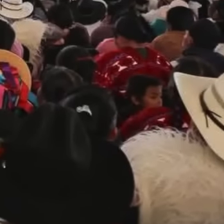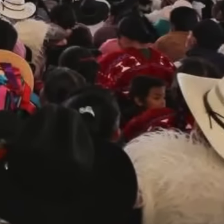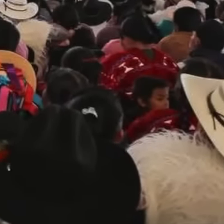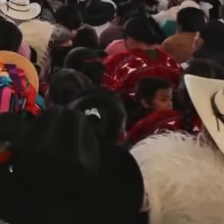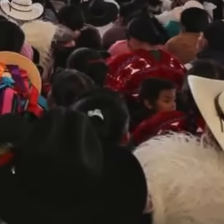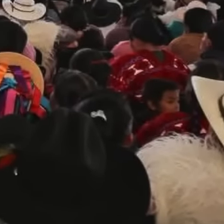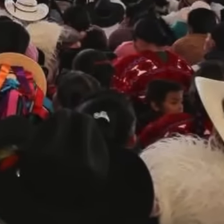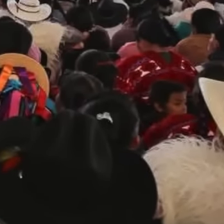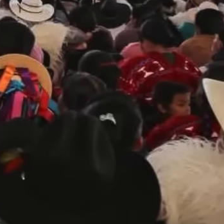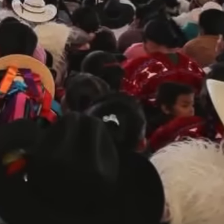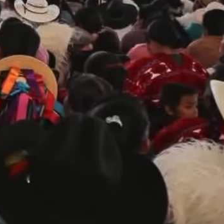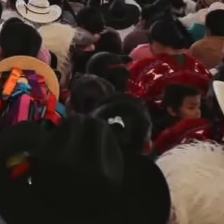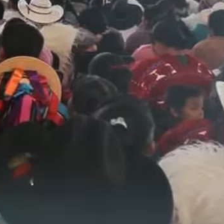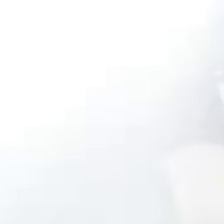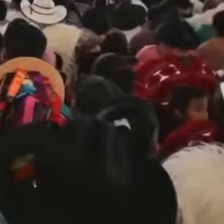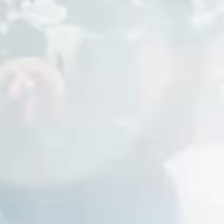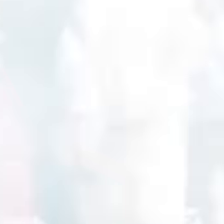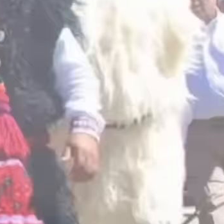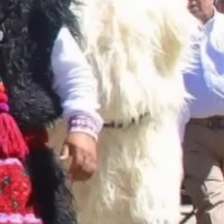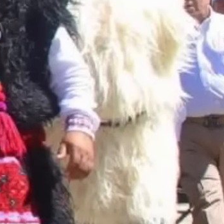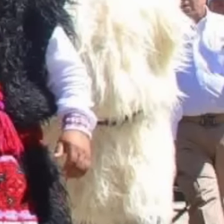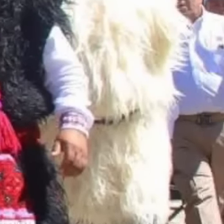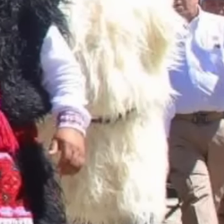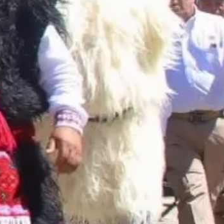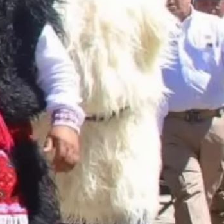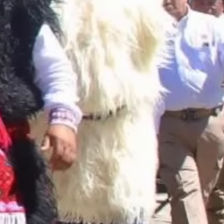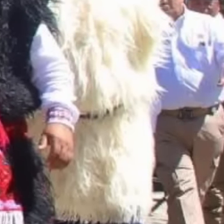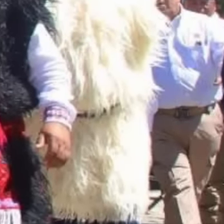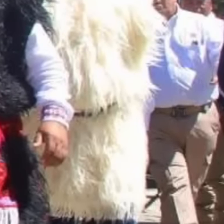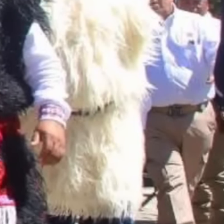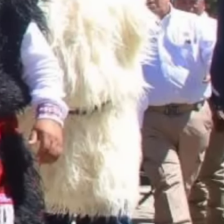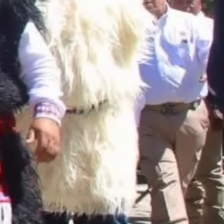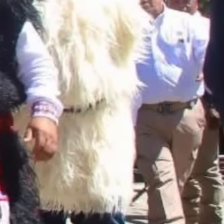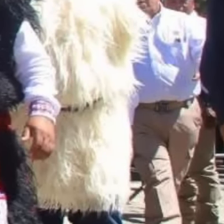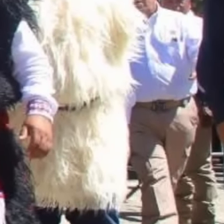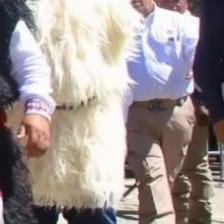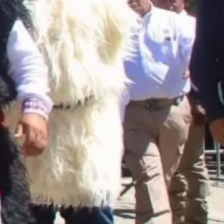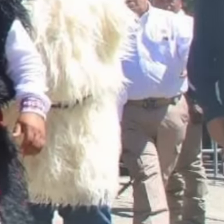con claridad. Exhibieron que el Congreso de Chiapas falló al no reconocer plenamente a los